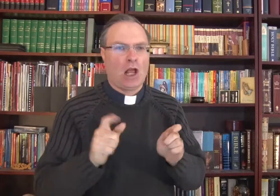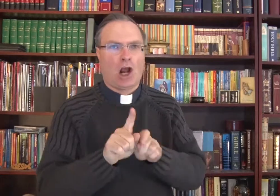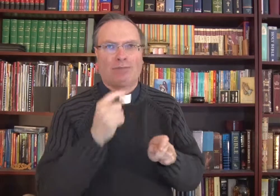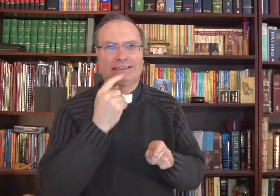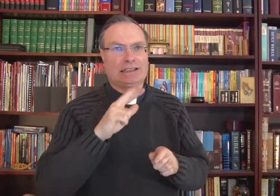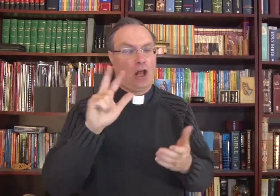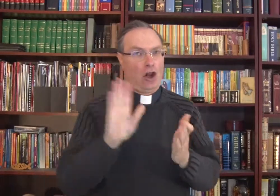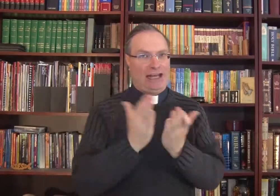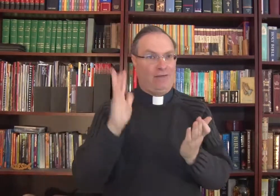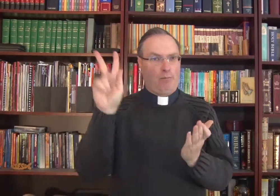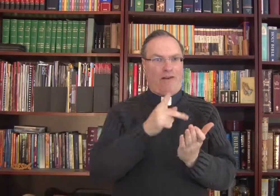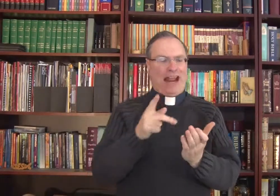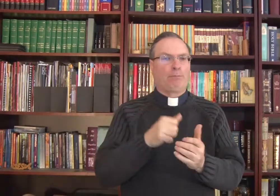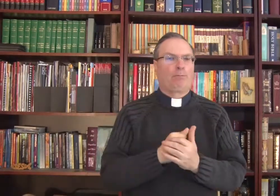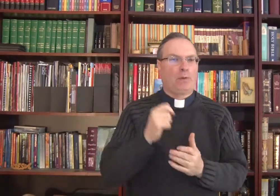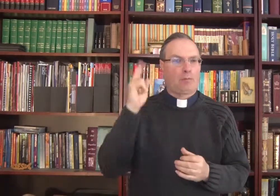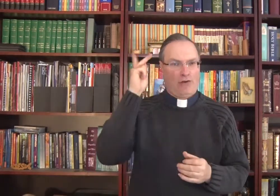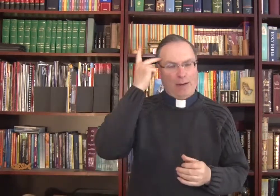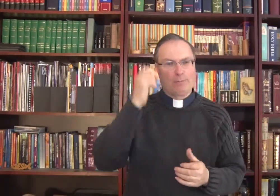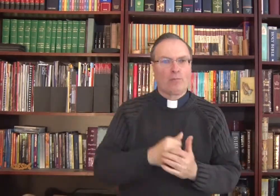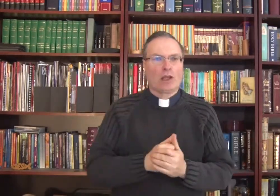Comme disait le livre des proverbes: